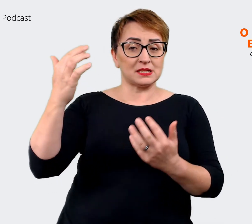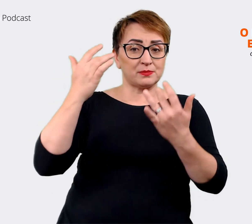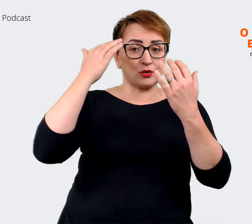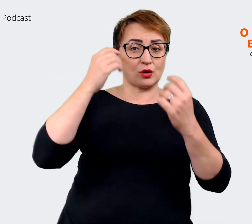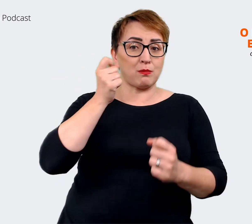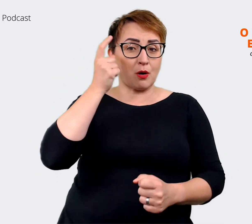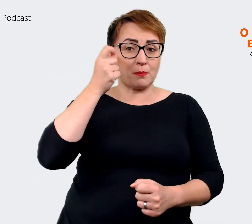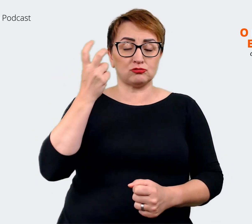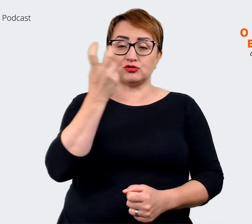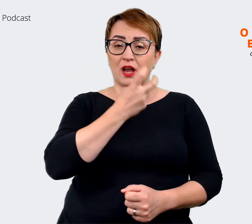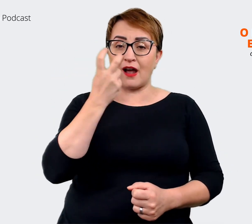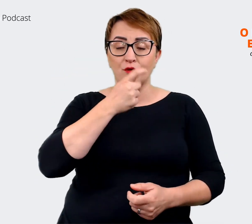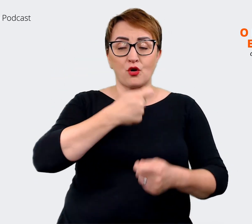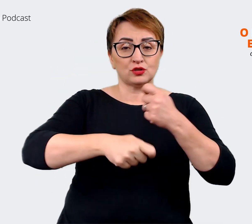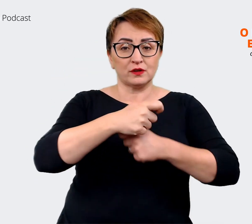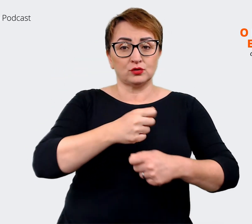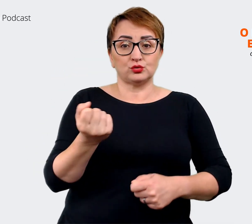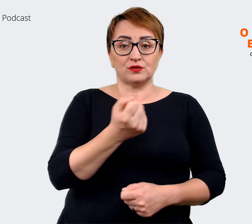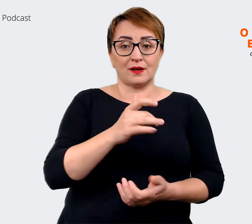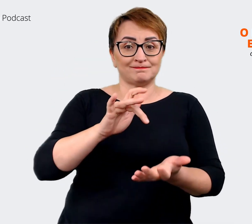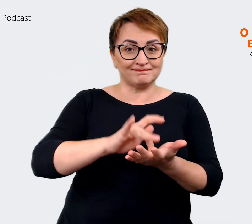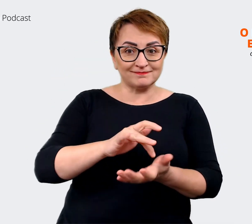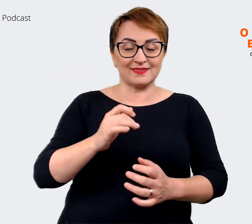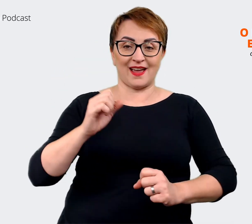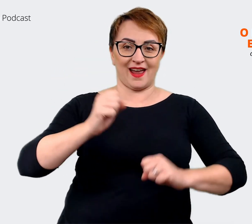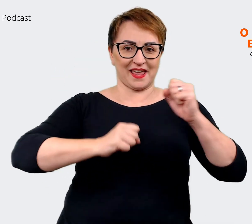inspirujących pomysłach i ciekawych rozwiązaniach stosowanych w Allegro.